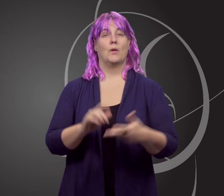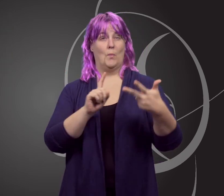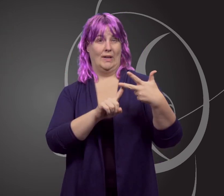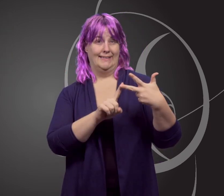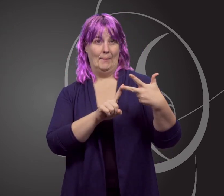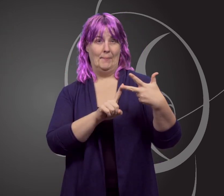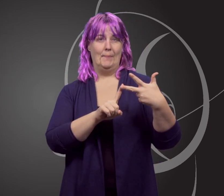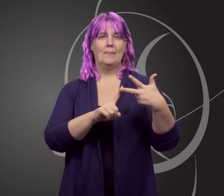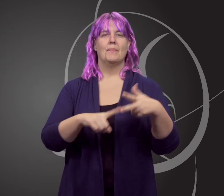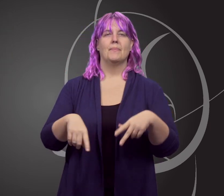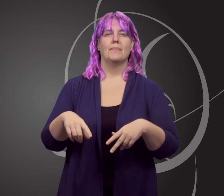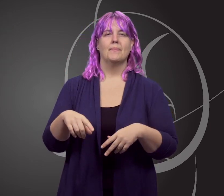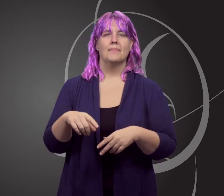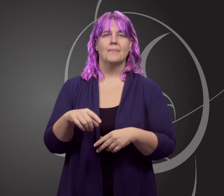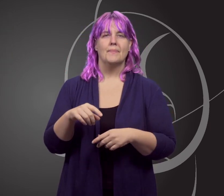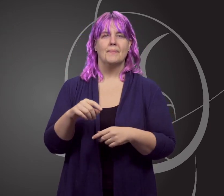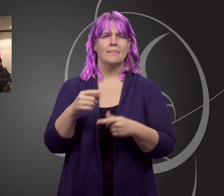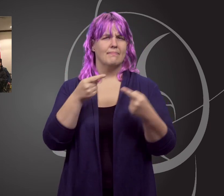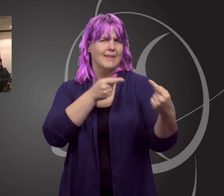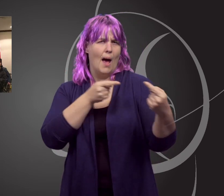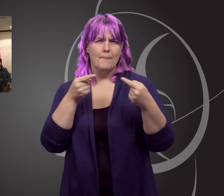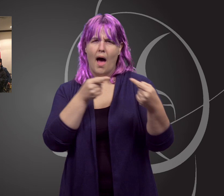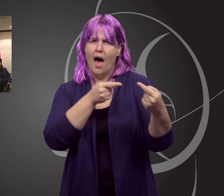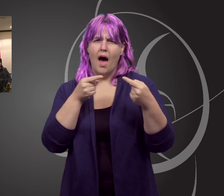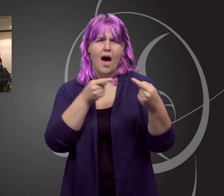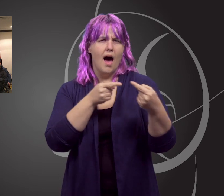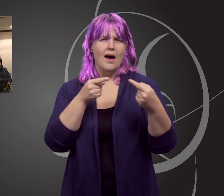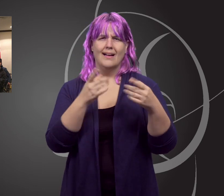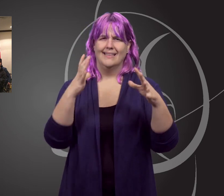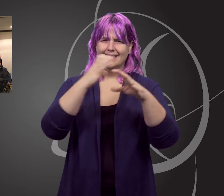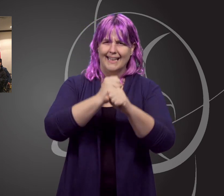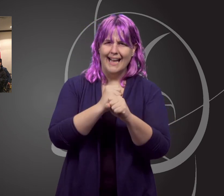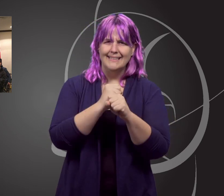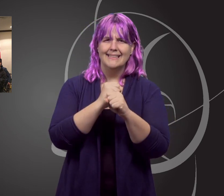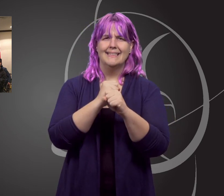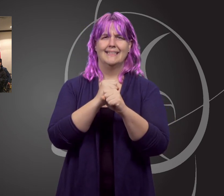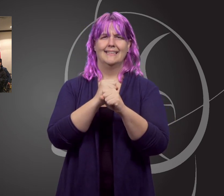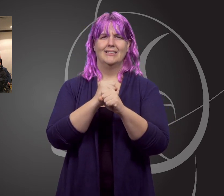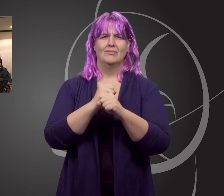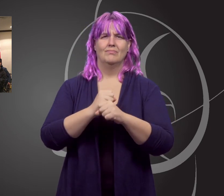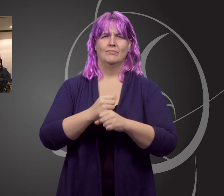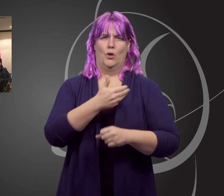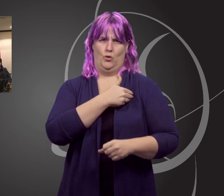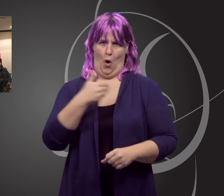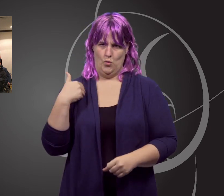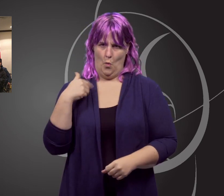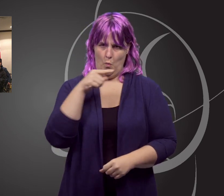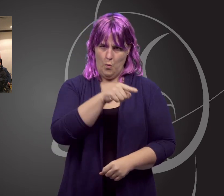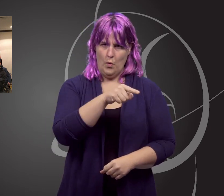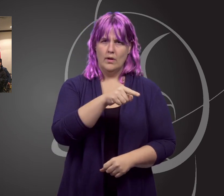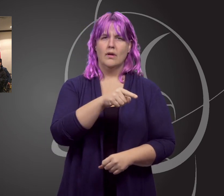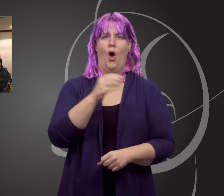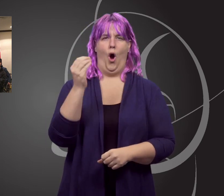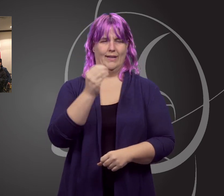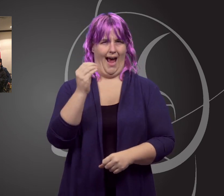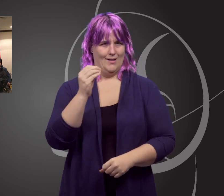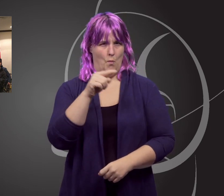Débat de synthèse, à Toronto, en Ontario